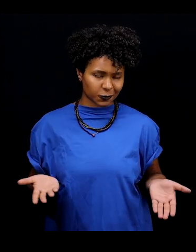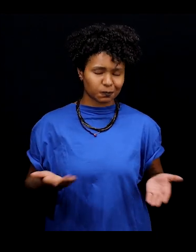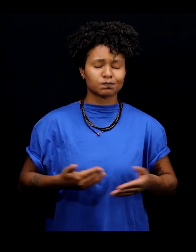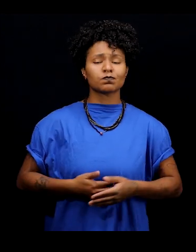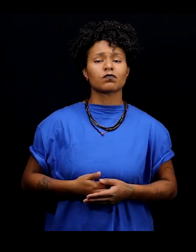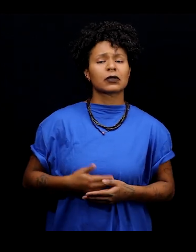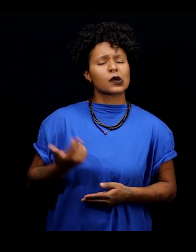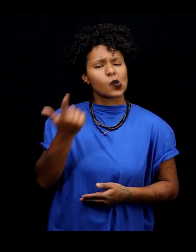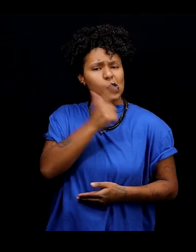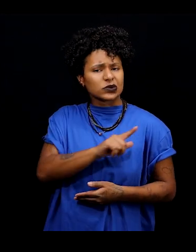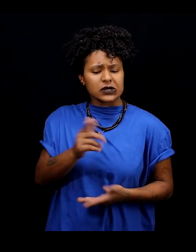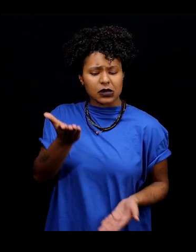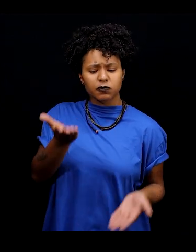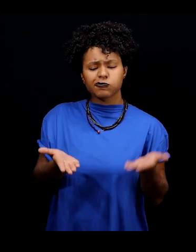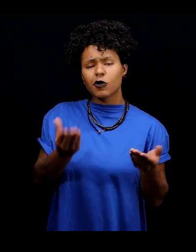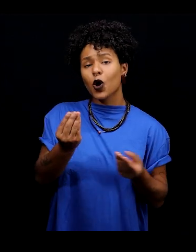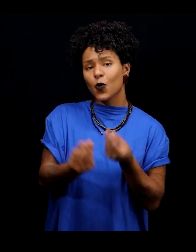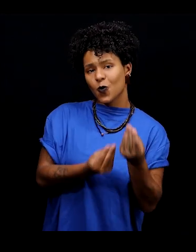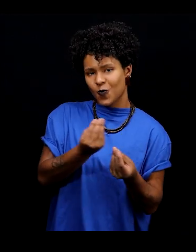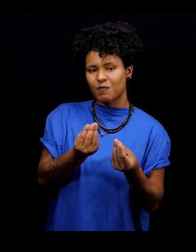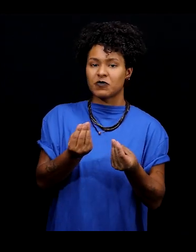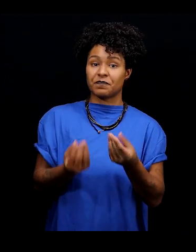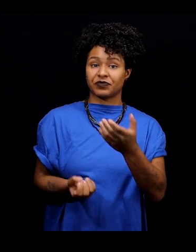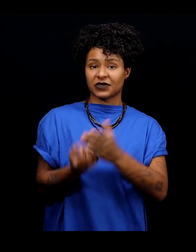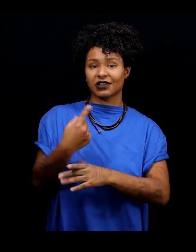Aí, para conseguir um meio-termo, nós criamos um artifício...